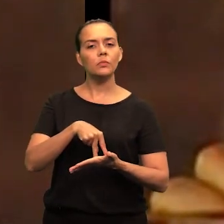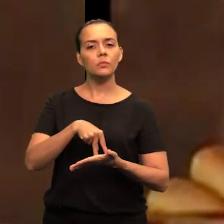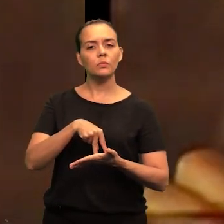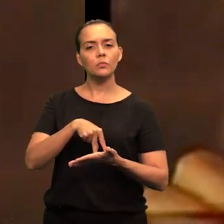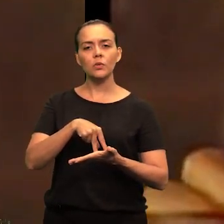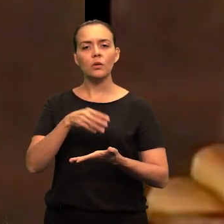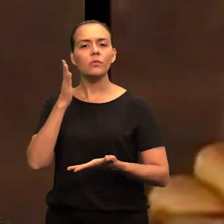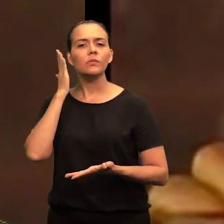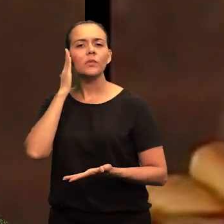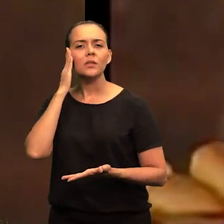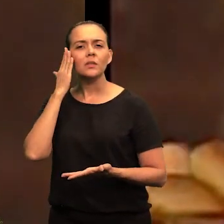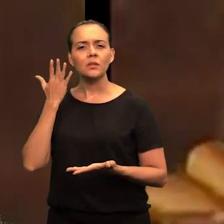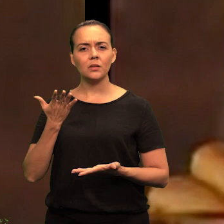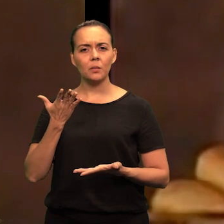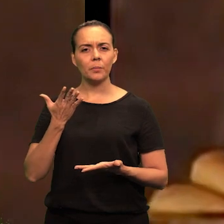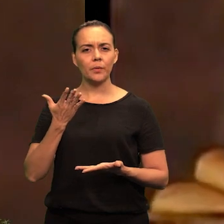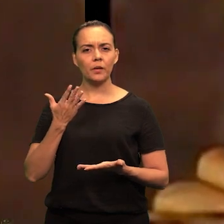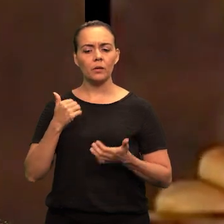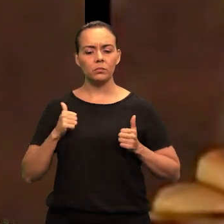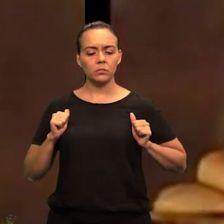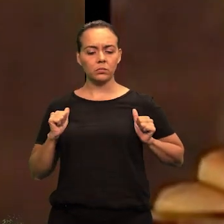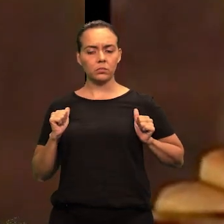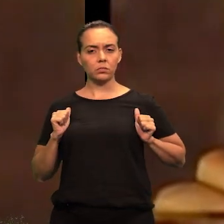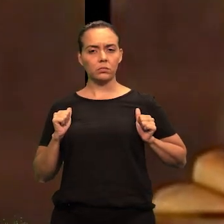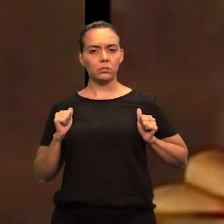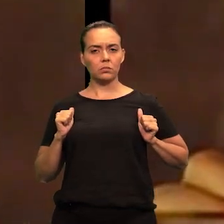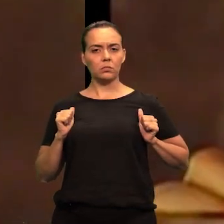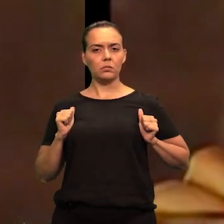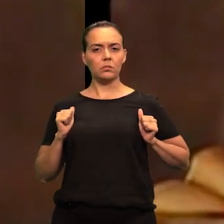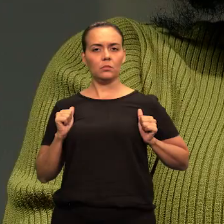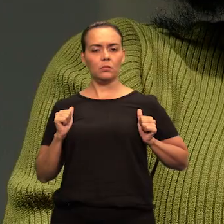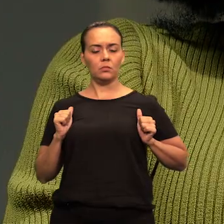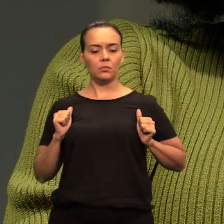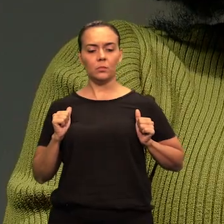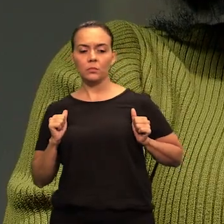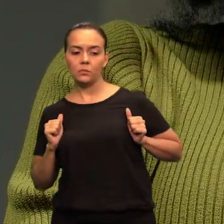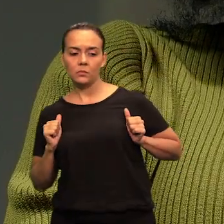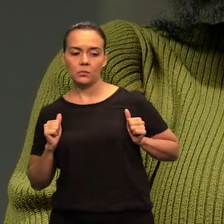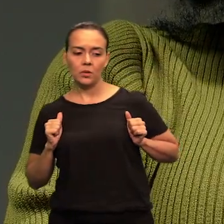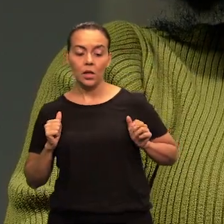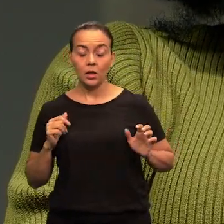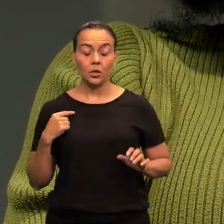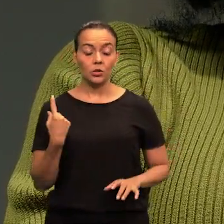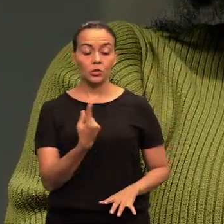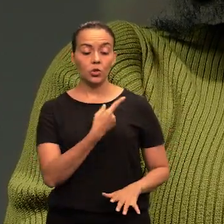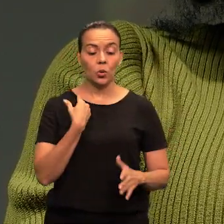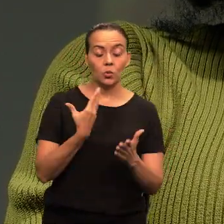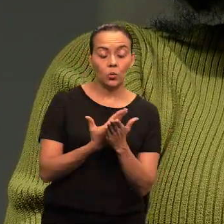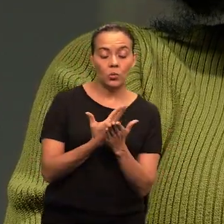Talvez seja essa a nossa impostura, de intelectuais.